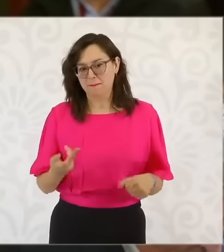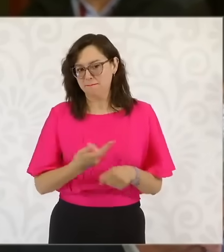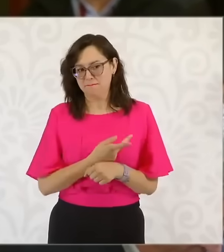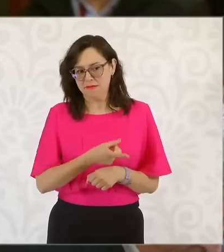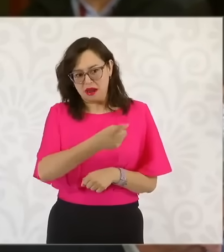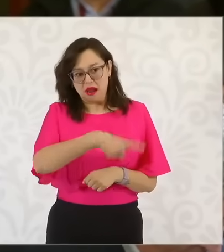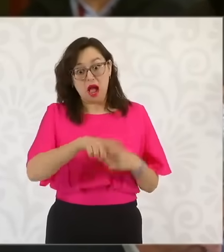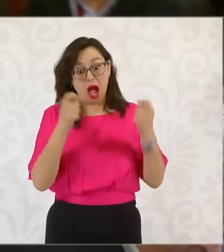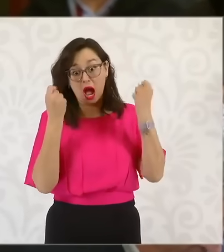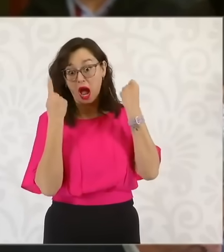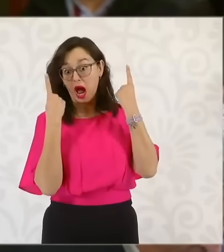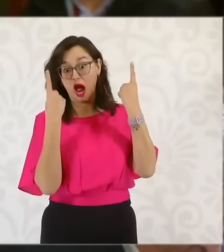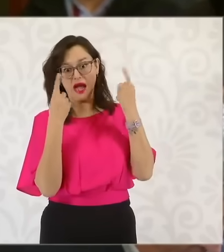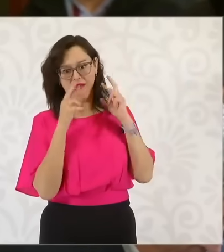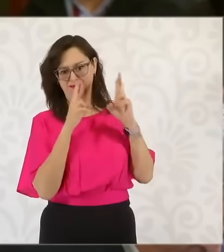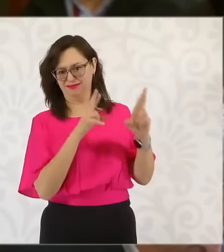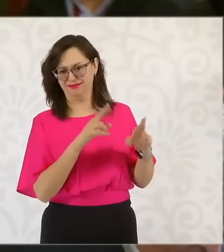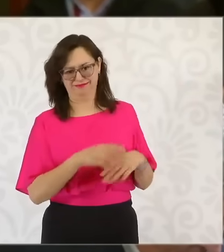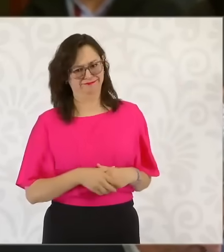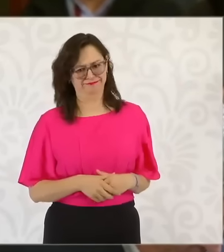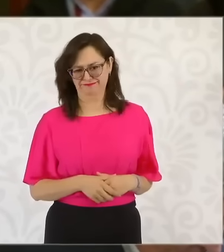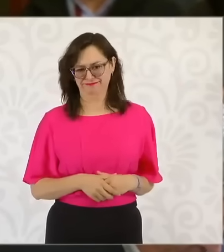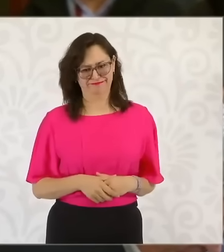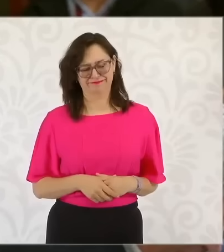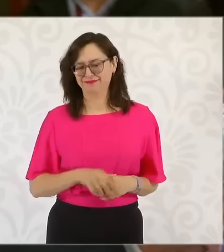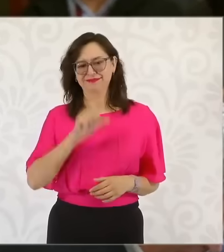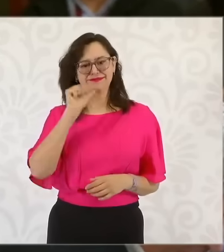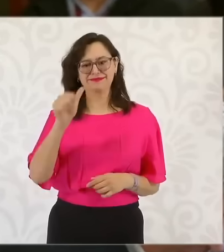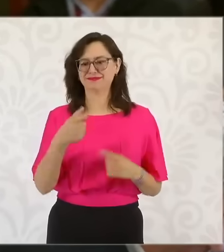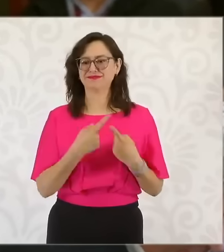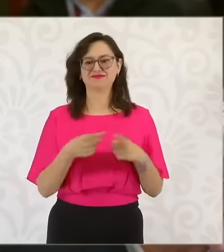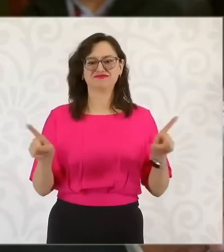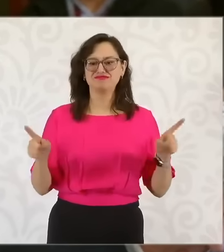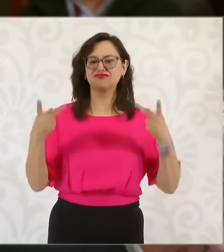es todo lo contrario ¿no y yo me acuerdo que platicaba con la gente ¿no y también nuestro